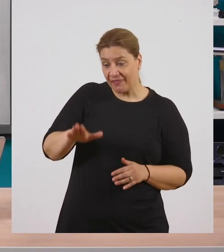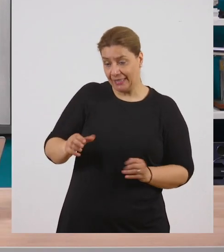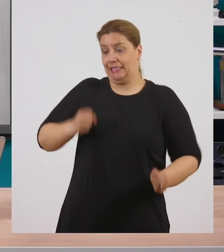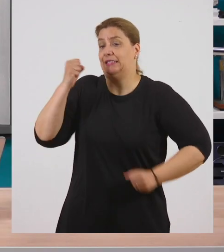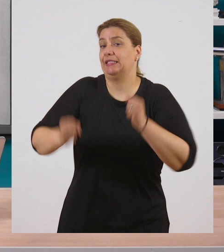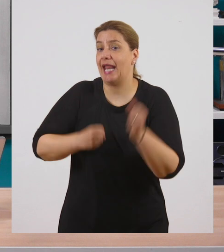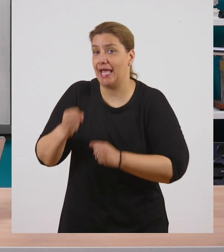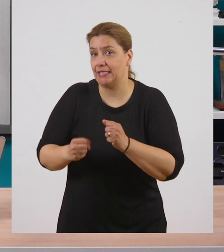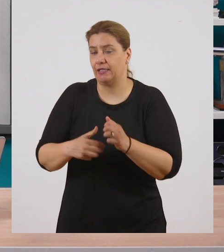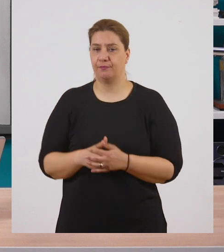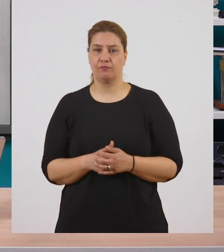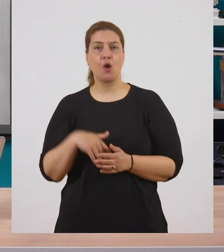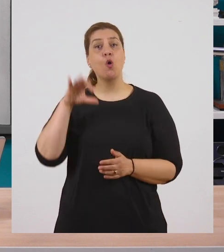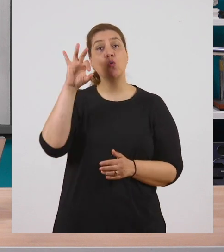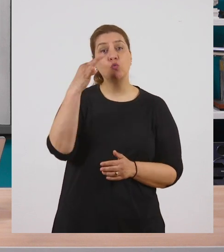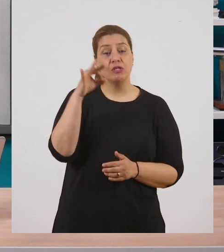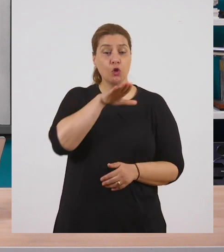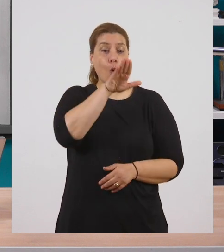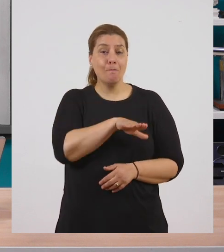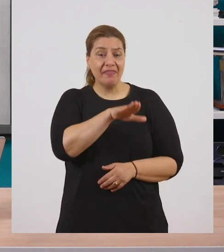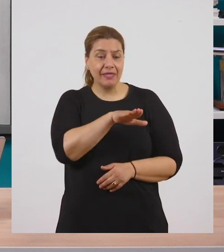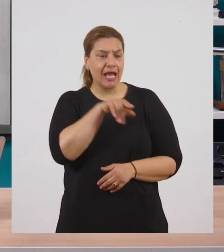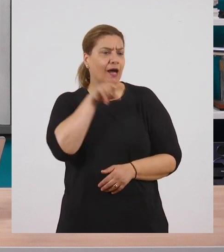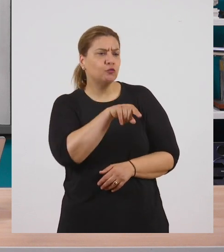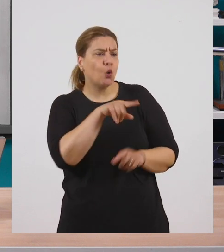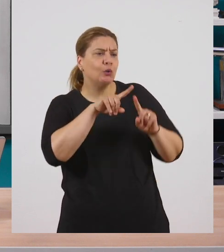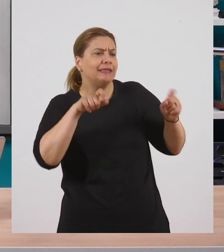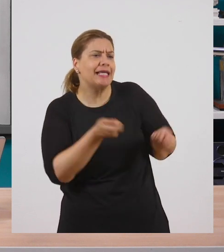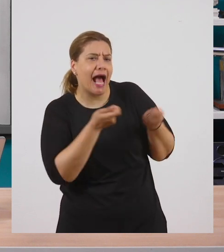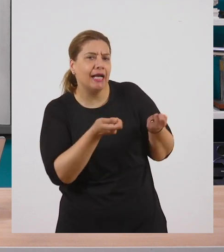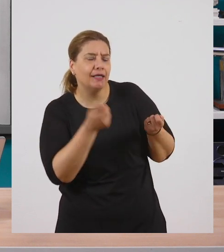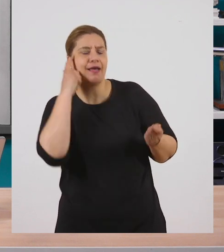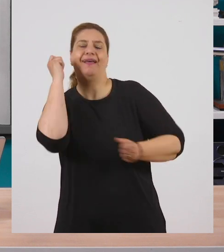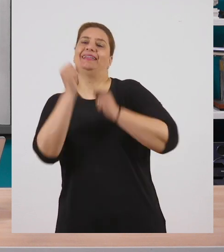Το ουσιαστικό "παιδί" κάτι κάνει. Τρέχει. "τρέχει" είναι το ρήμα.